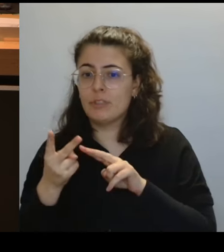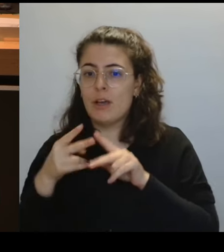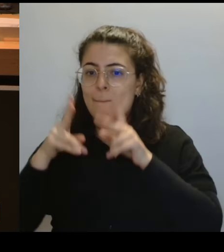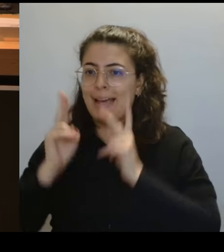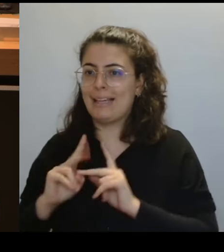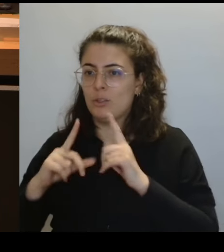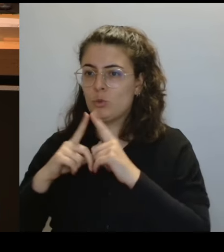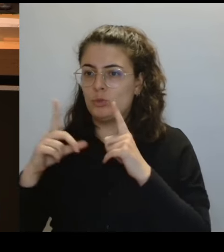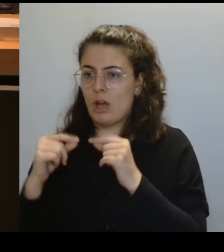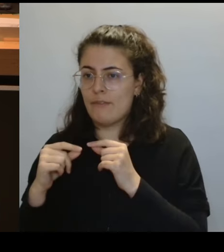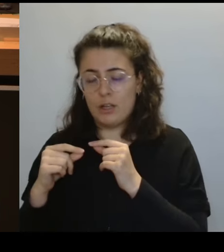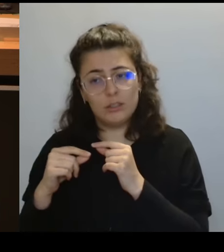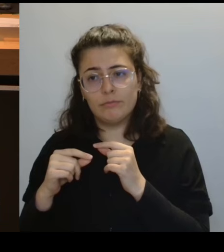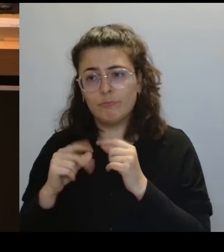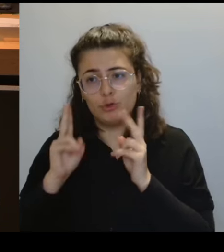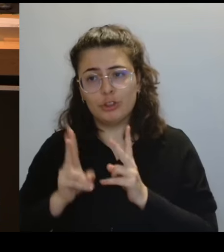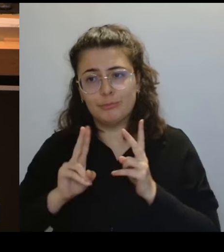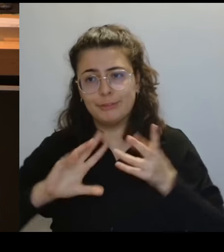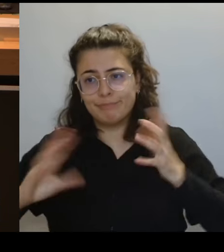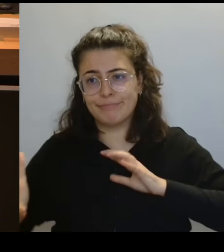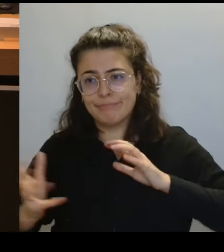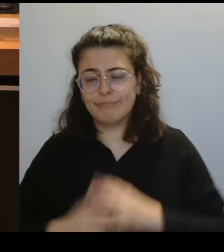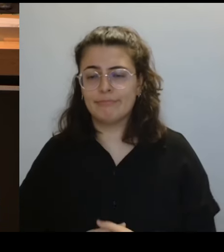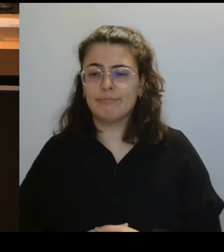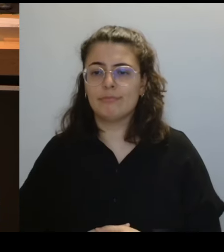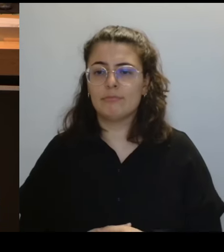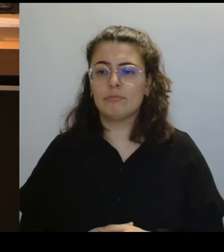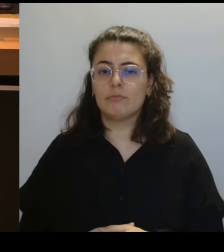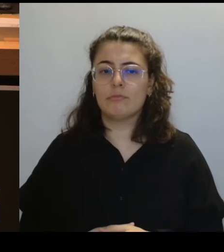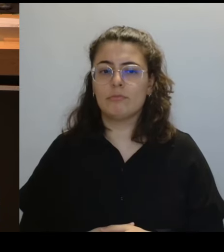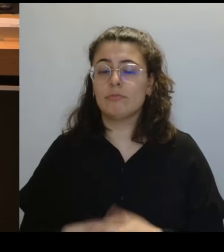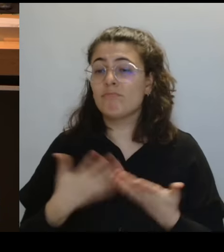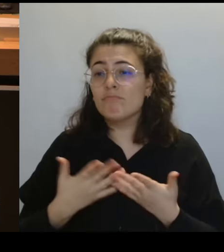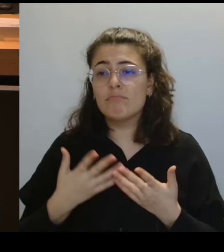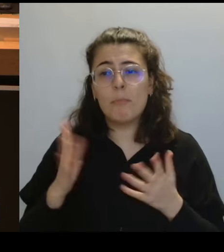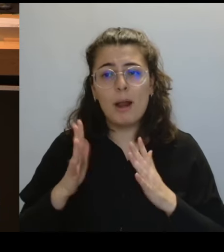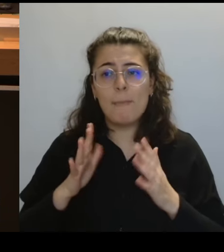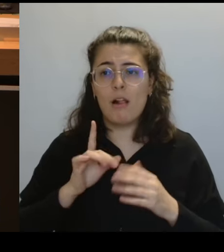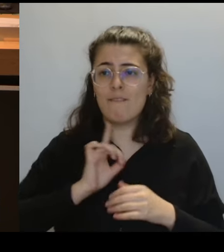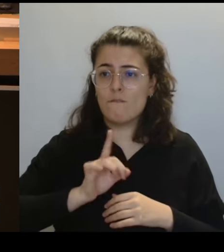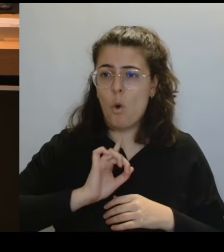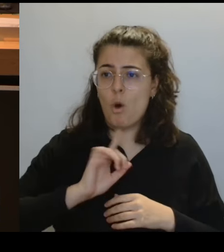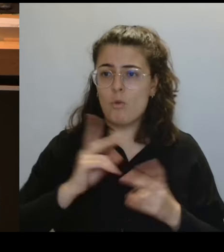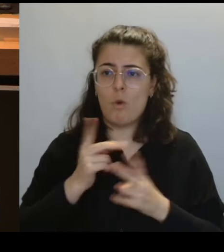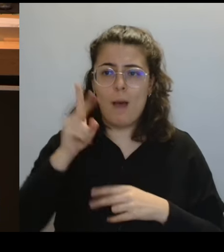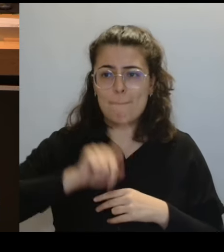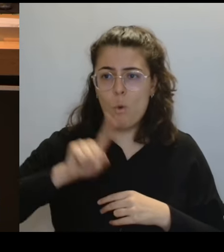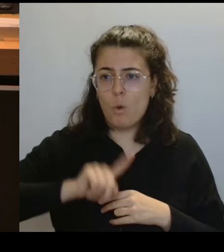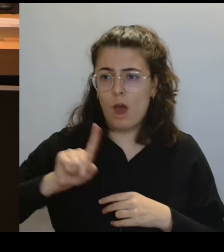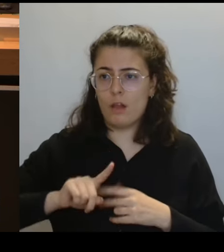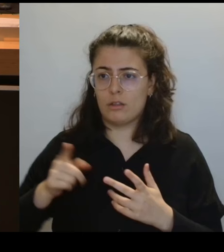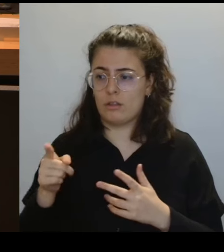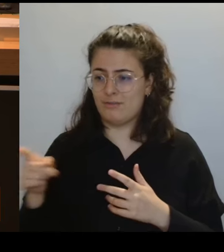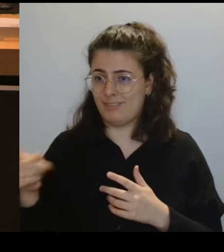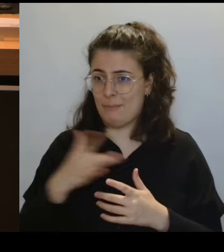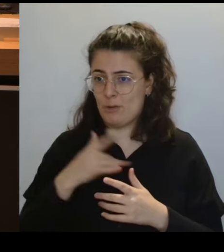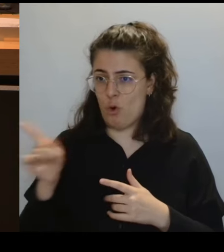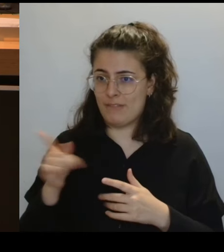Es dauert oft Wochen oder gar Monate, bis Armutsbetroffene den Nachweis erhalten und ein Sozialticket für die Nutzung des